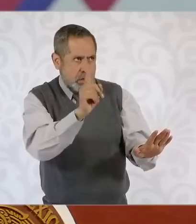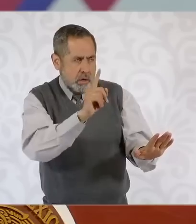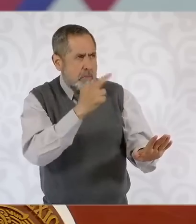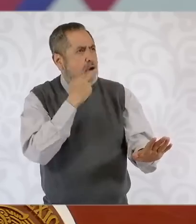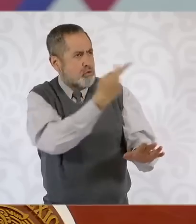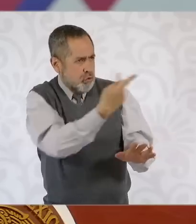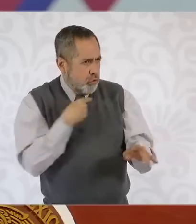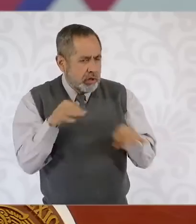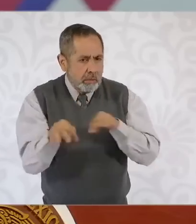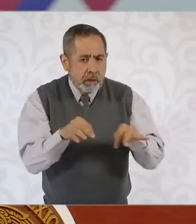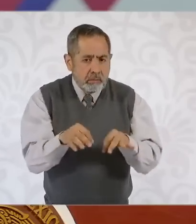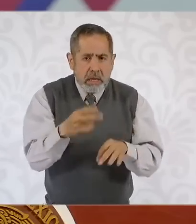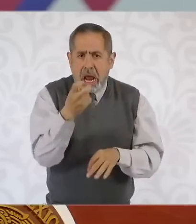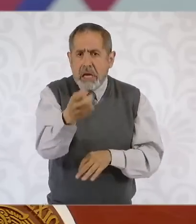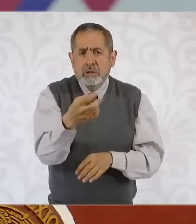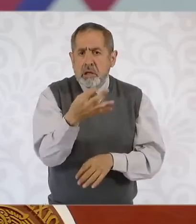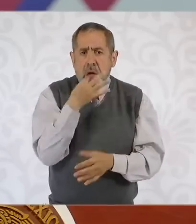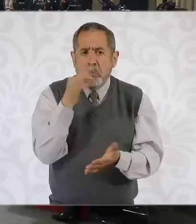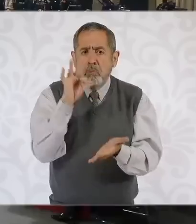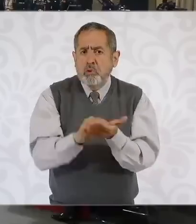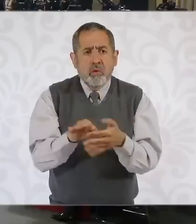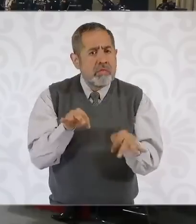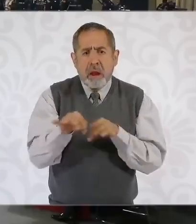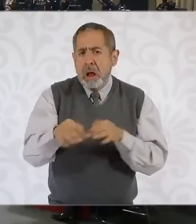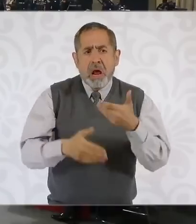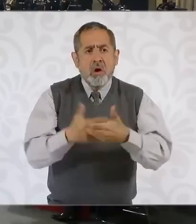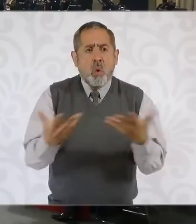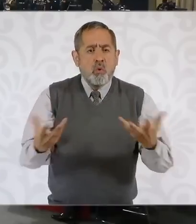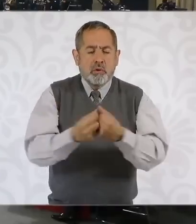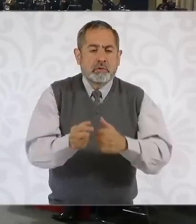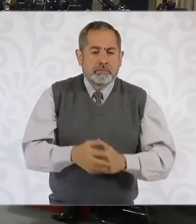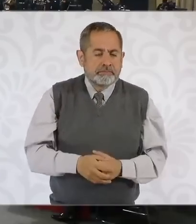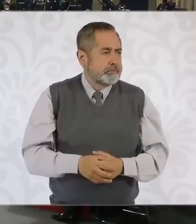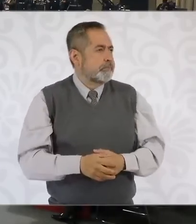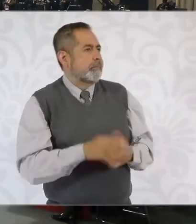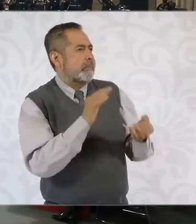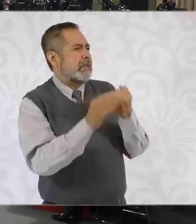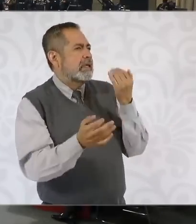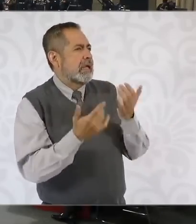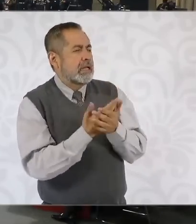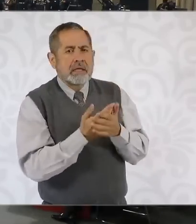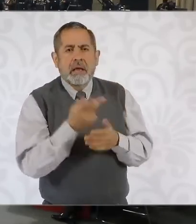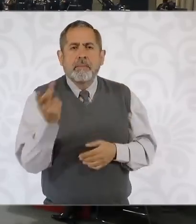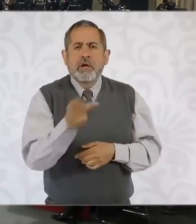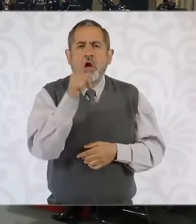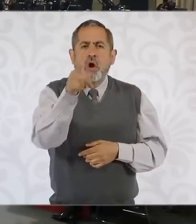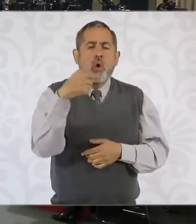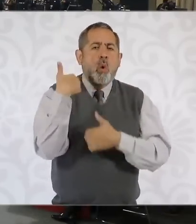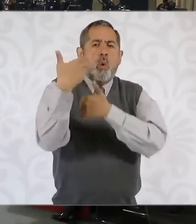nos pusimos a trabajar gracias último Cómo se espera dentro de un mes este usted estar